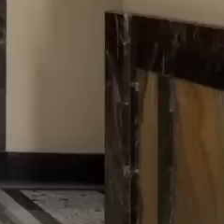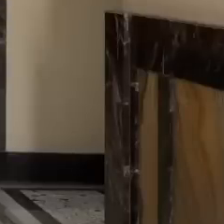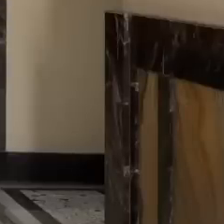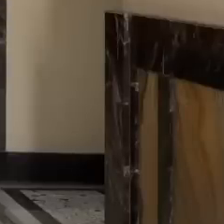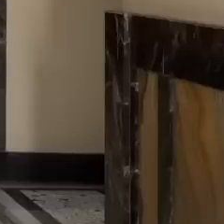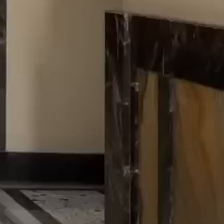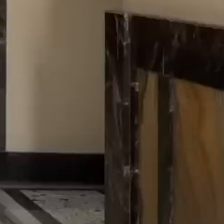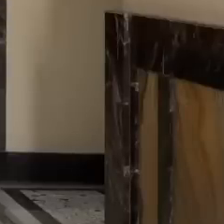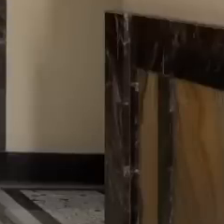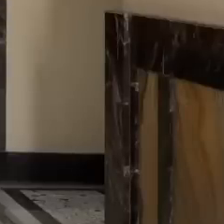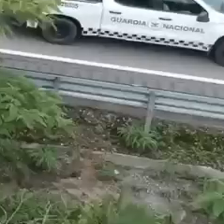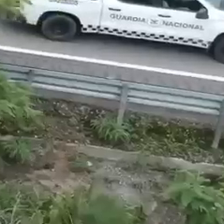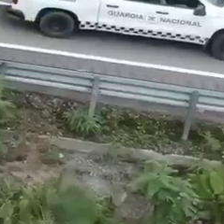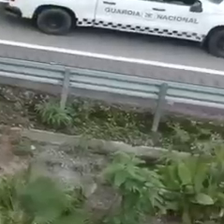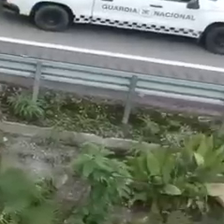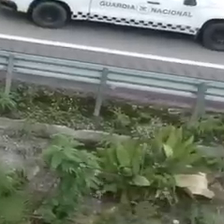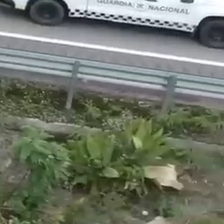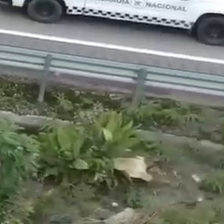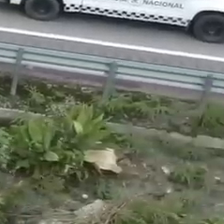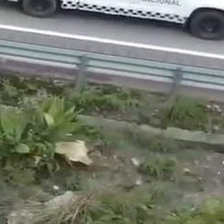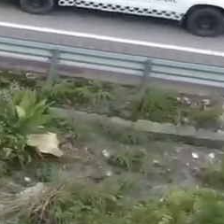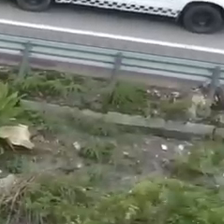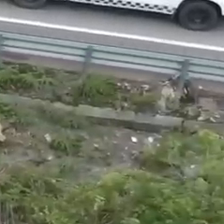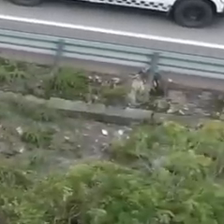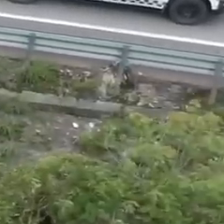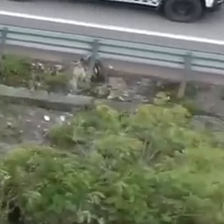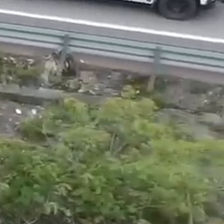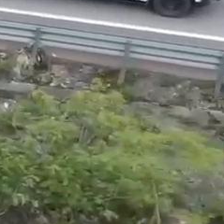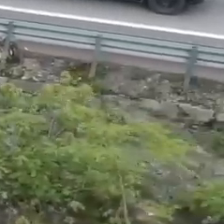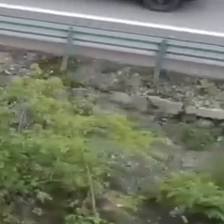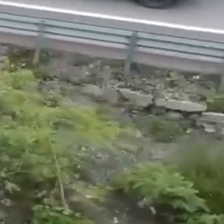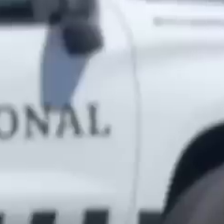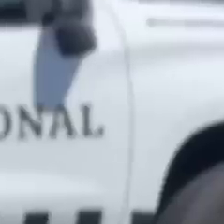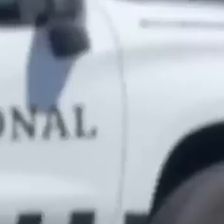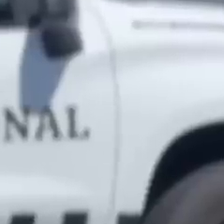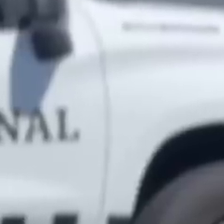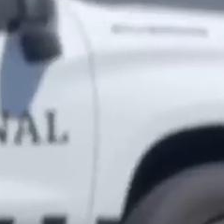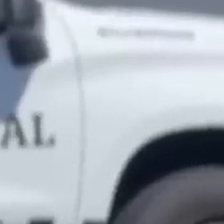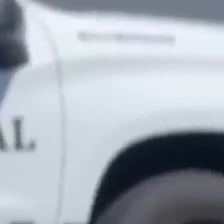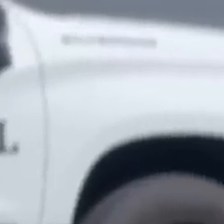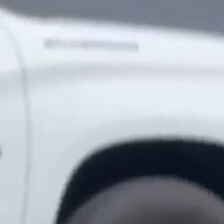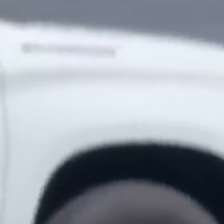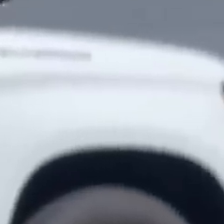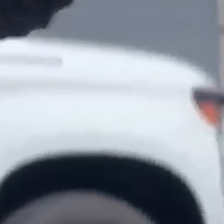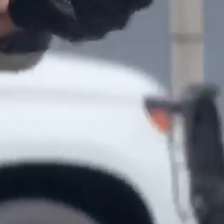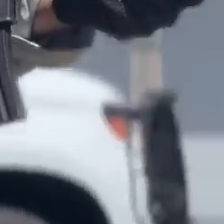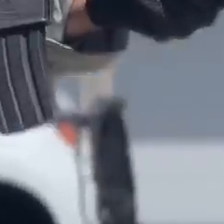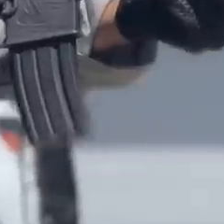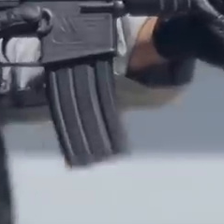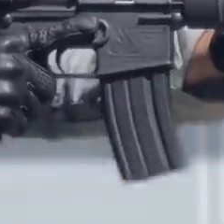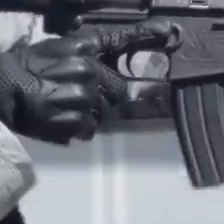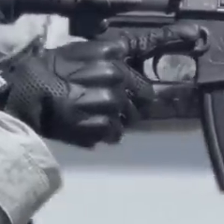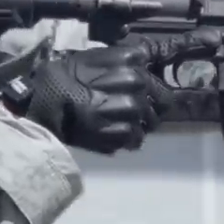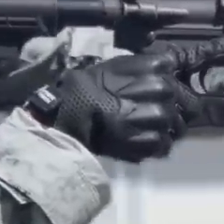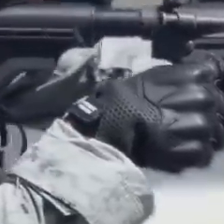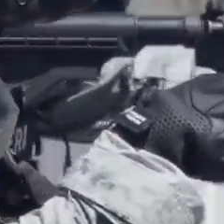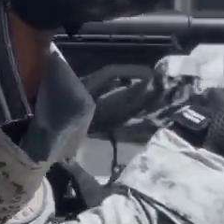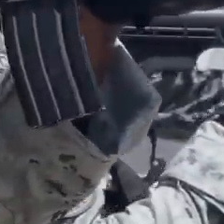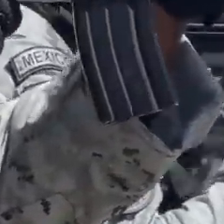buscando las causas que originan los bloques de violencia bajo este tenor la presidenta de México